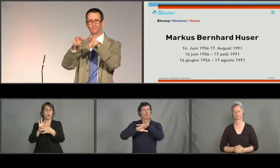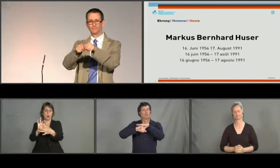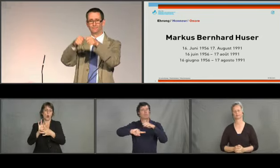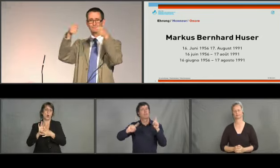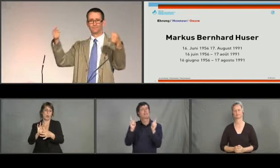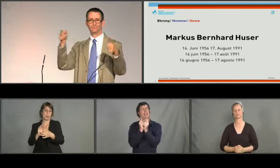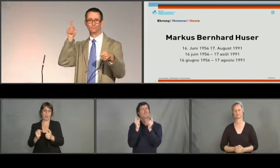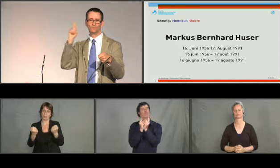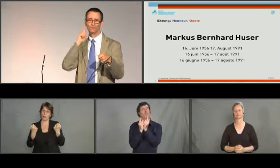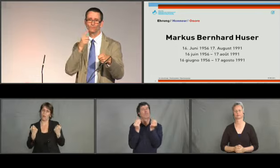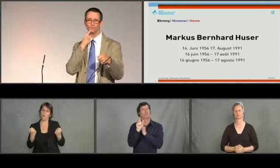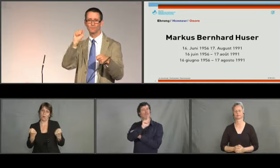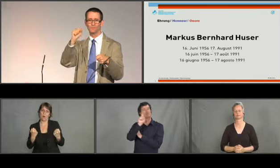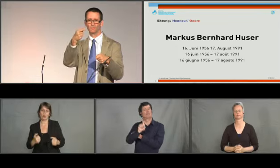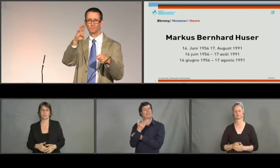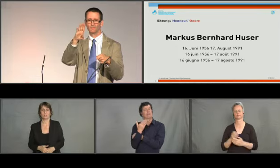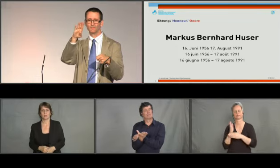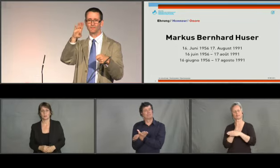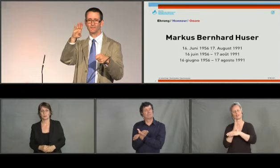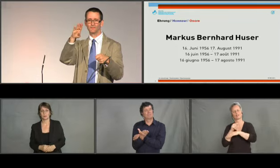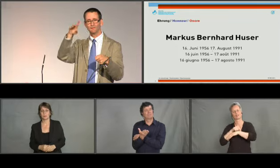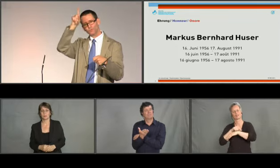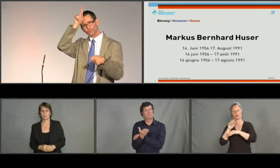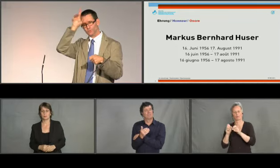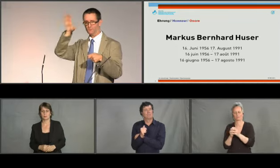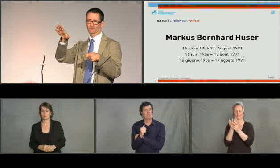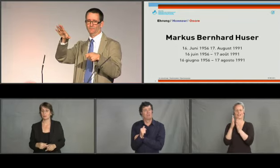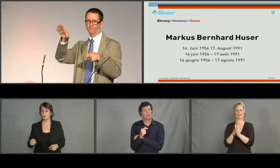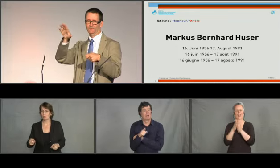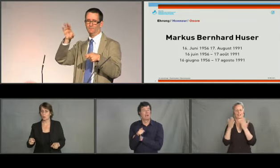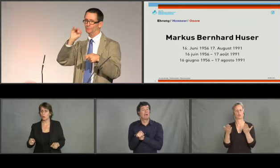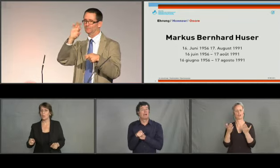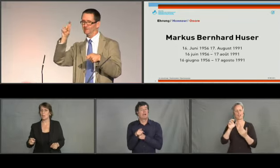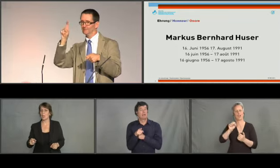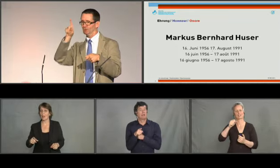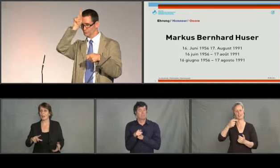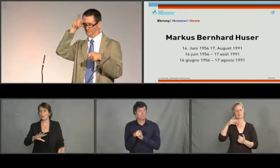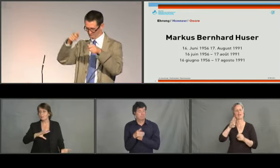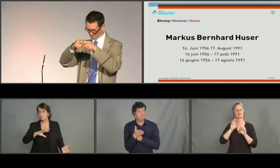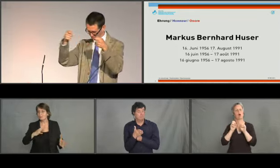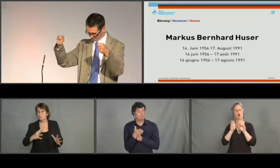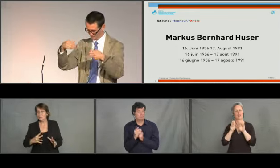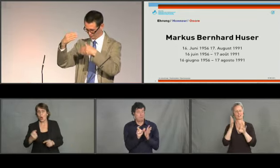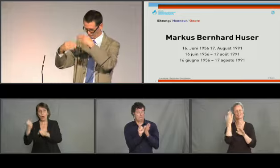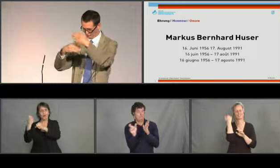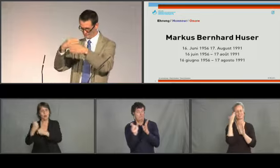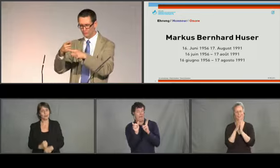In dieser Zeit ist auch die Zeitung SGB Nachrichten entstanden.